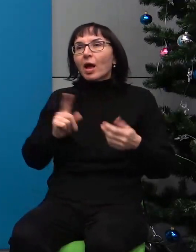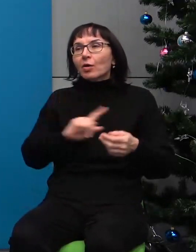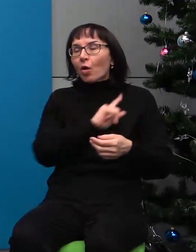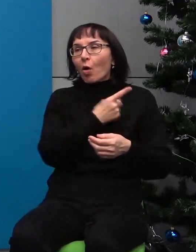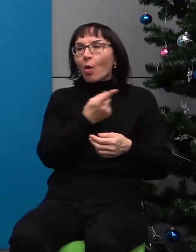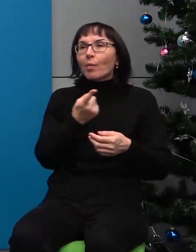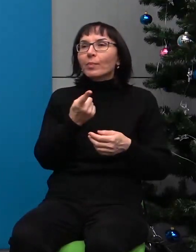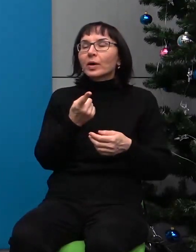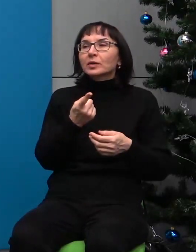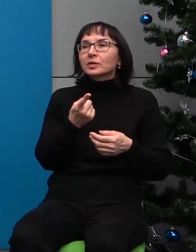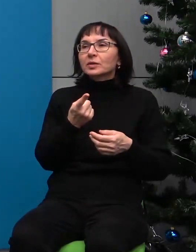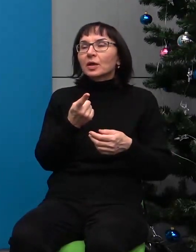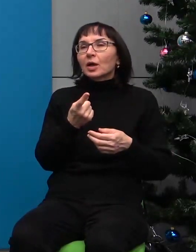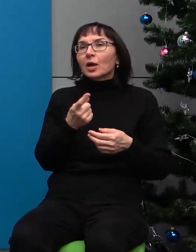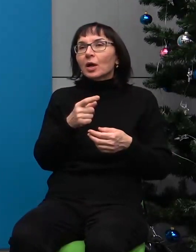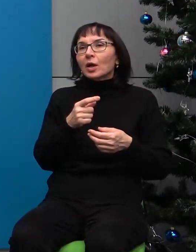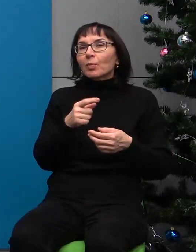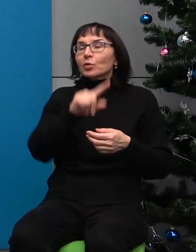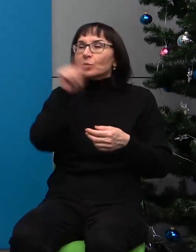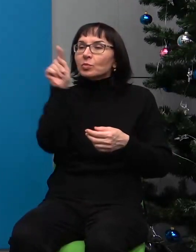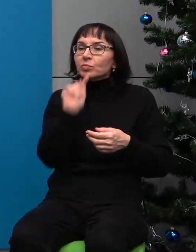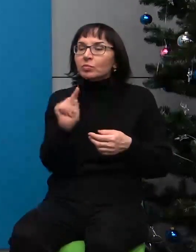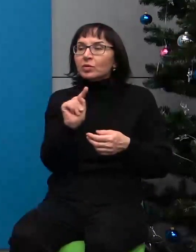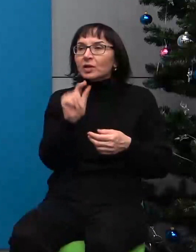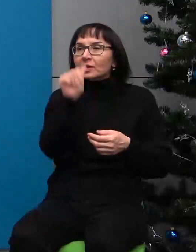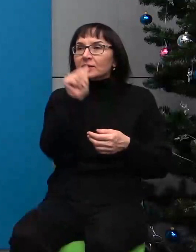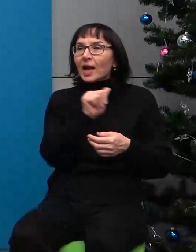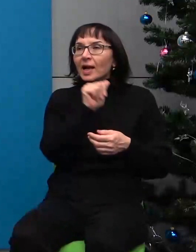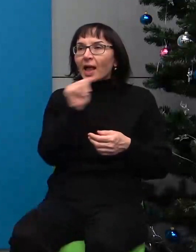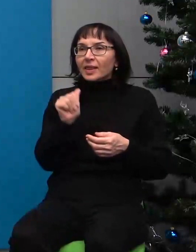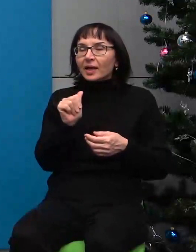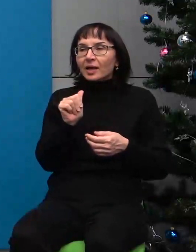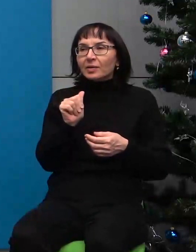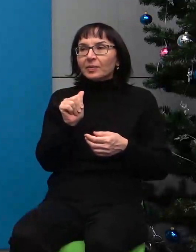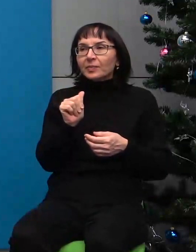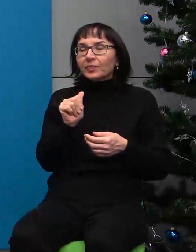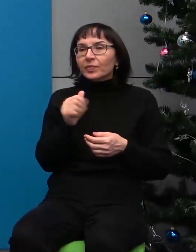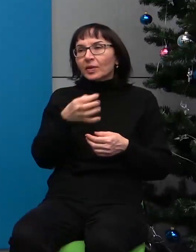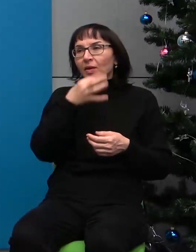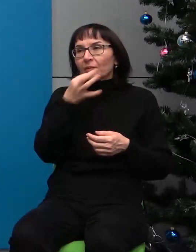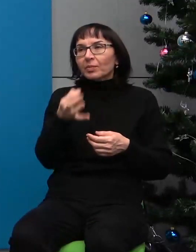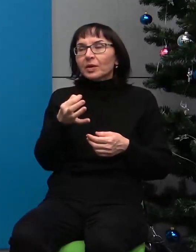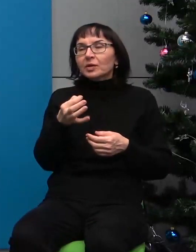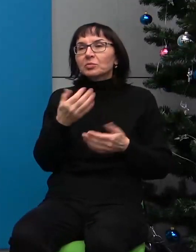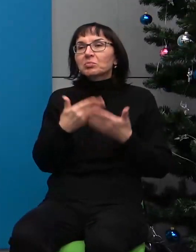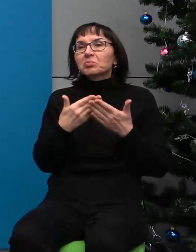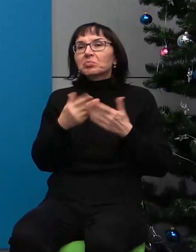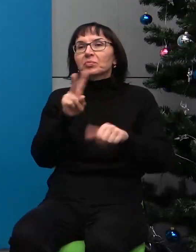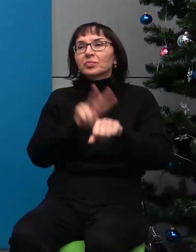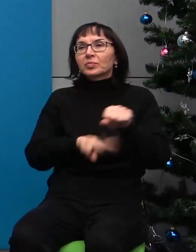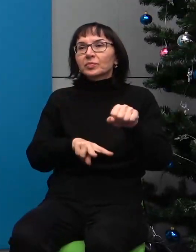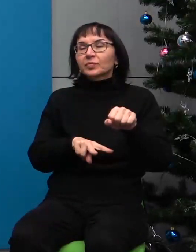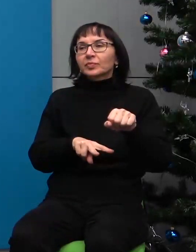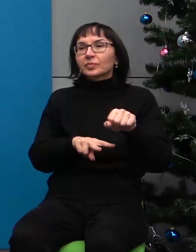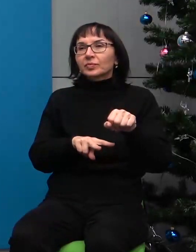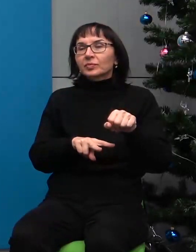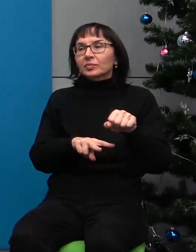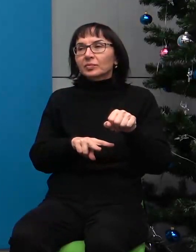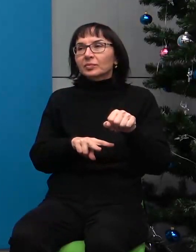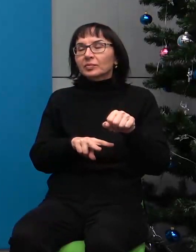dodać po prostu element zagadki. Wszyscy lubimy zagadki. Więc pytasz o to, czemu kryminały?